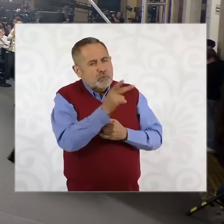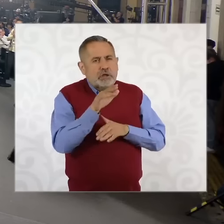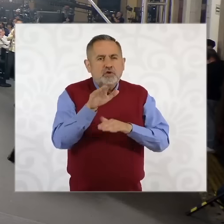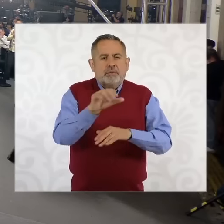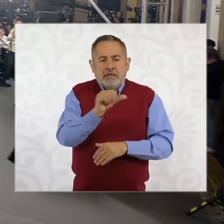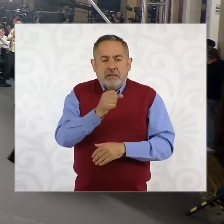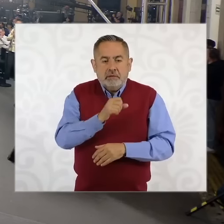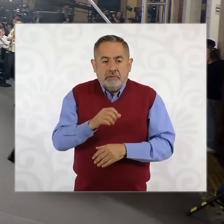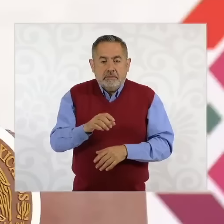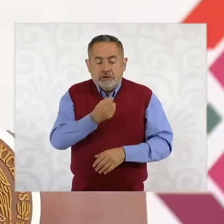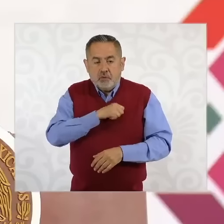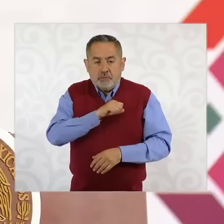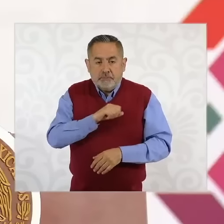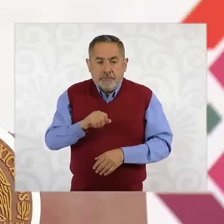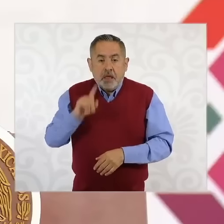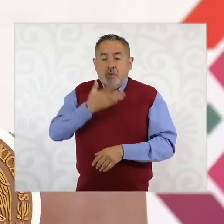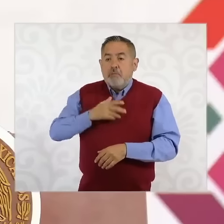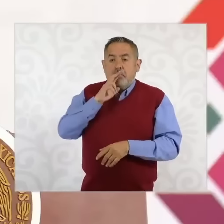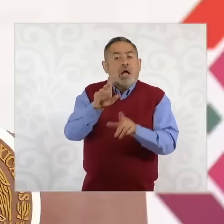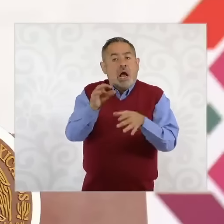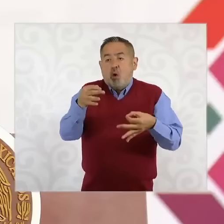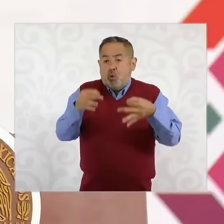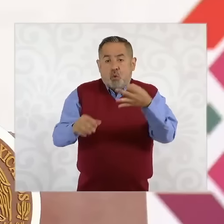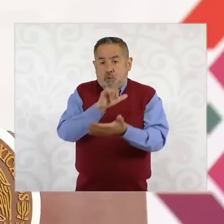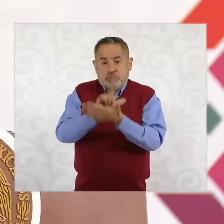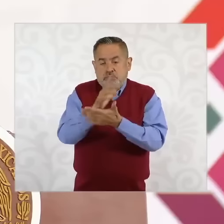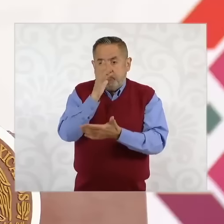porque así debe ser eh jurídicamente, no por otra cosa, sino porque jurídicamente respetar los